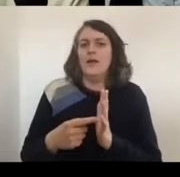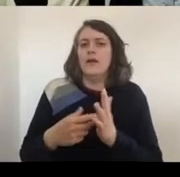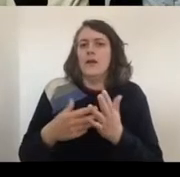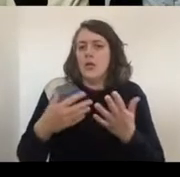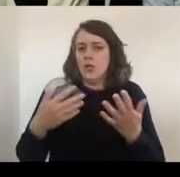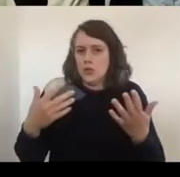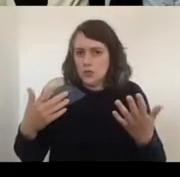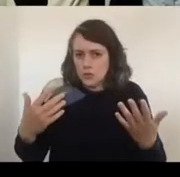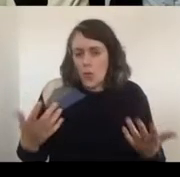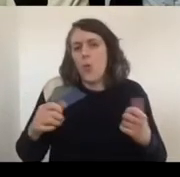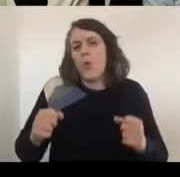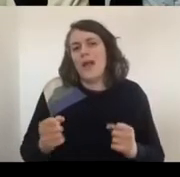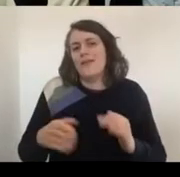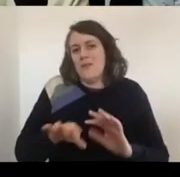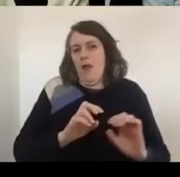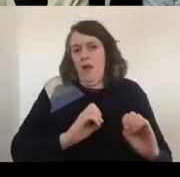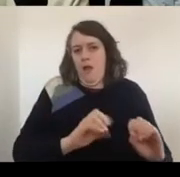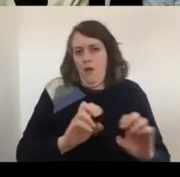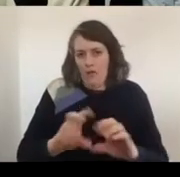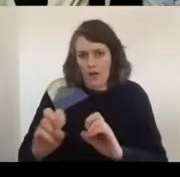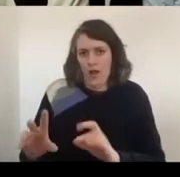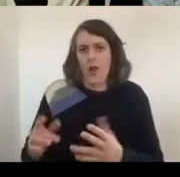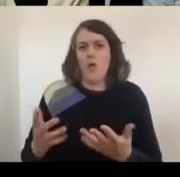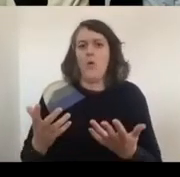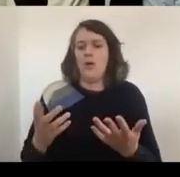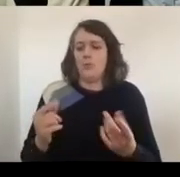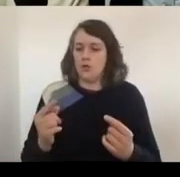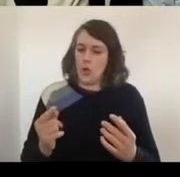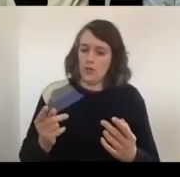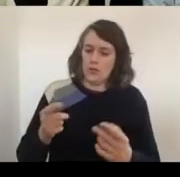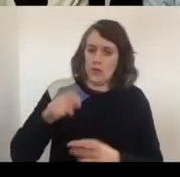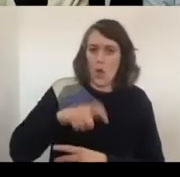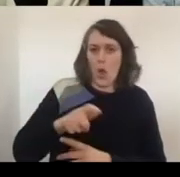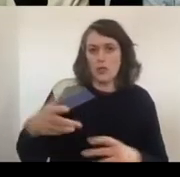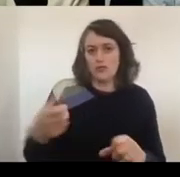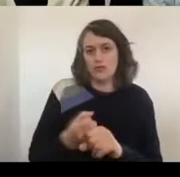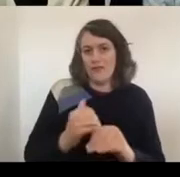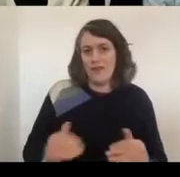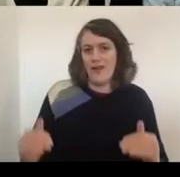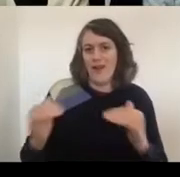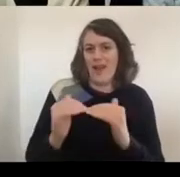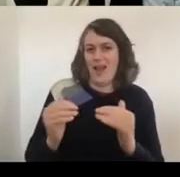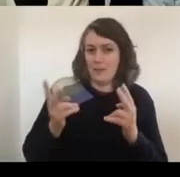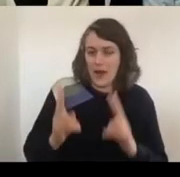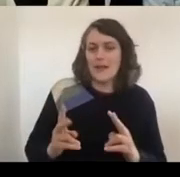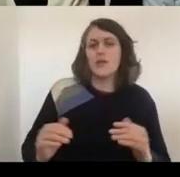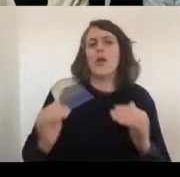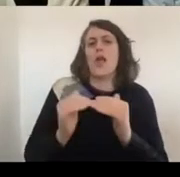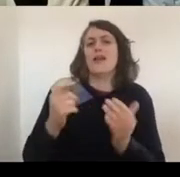sind. Menschen werden gleichberechtigt und sind gleichwertig. Das sind so die beiden zentralen